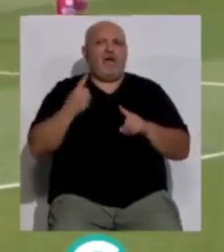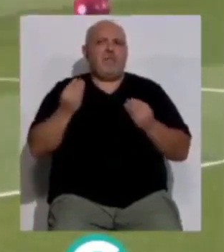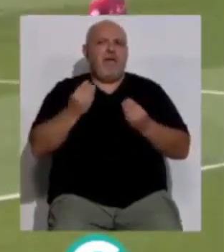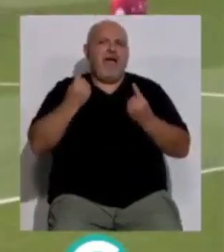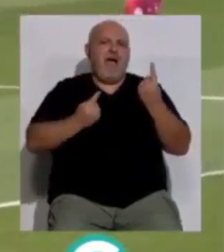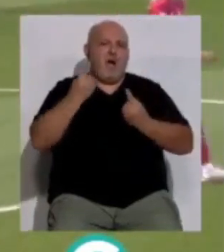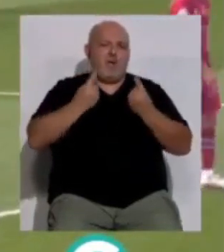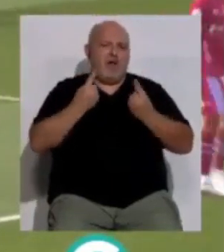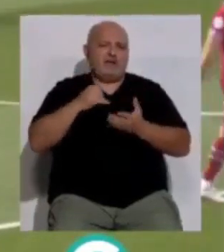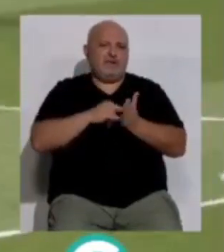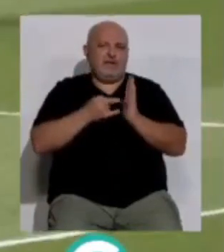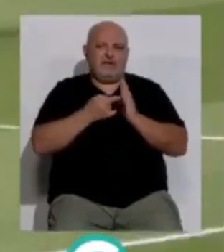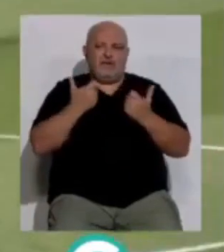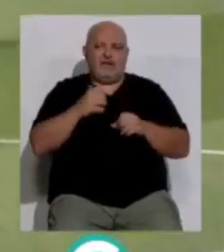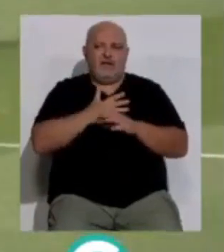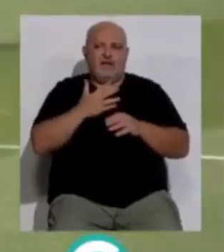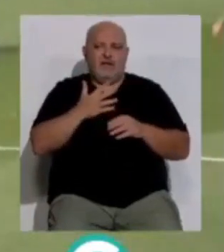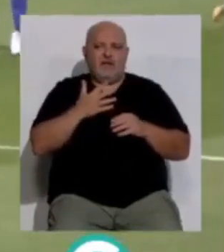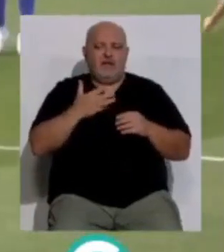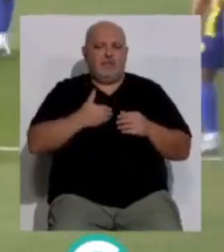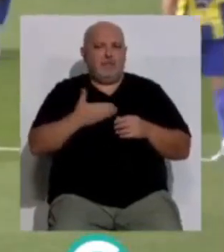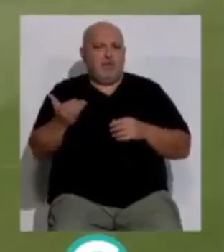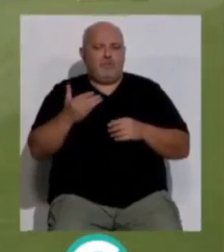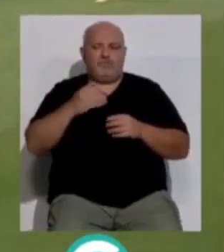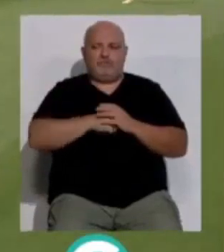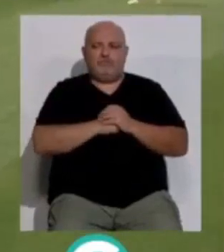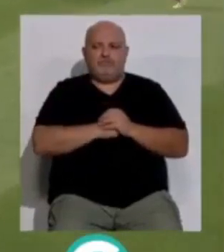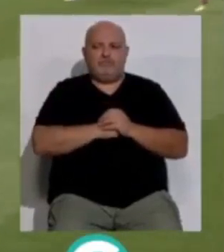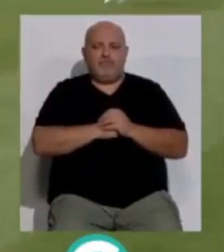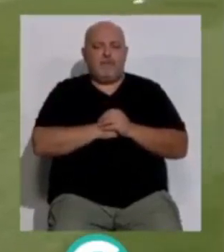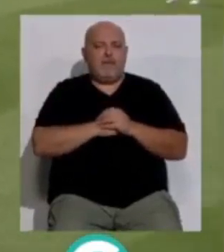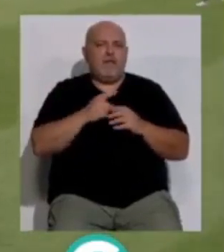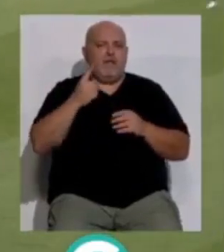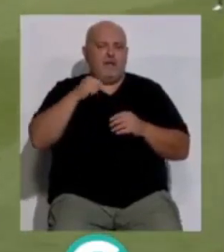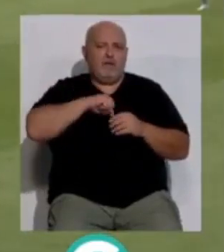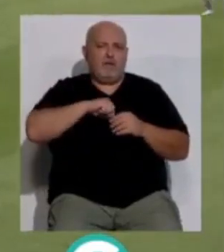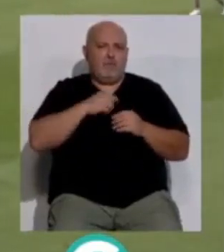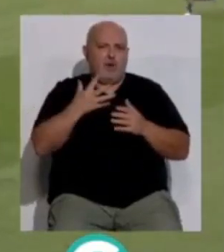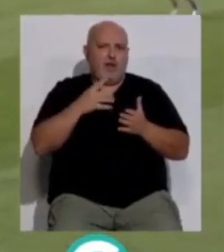algunas técnicas como son el juego a primer toque este y tiene una muy buena técnica en definición